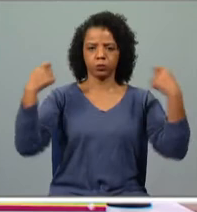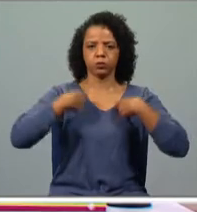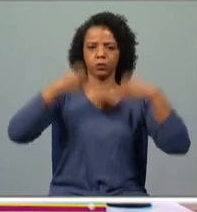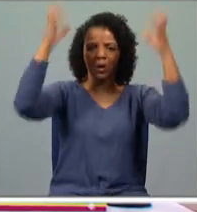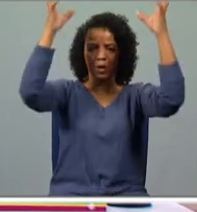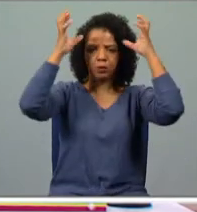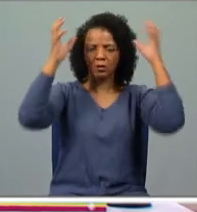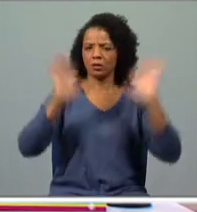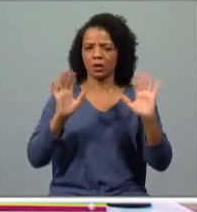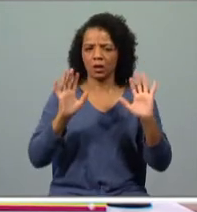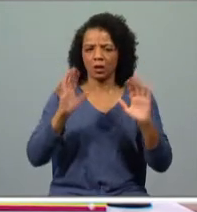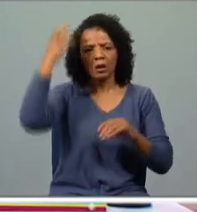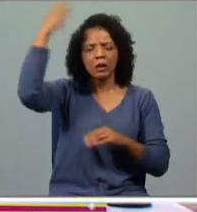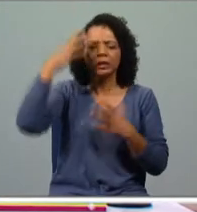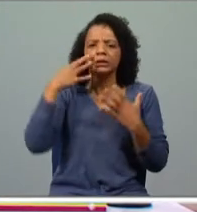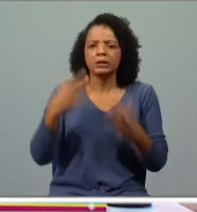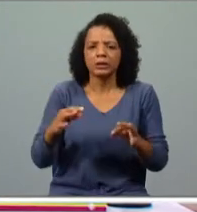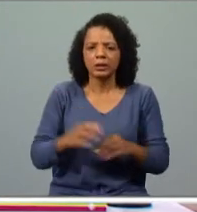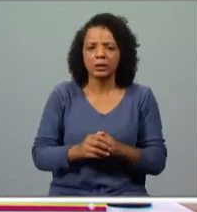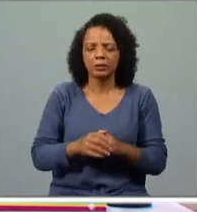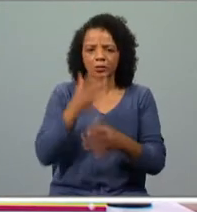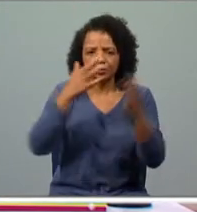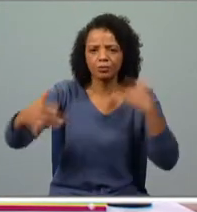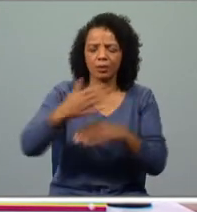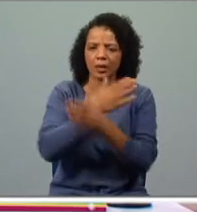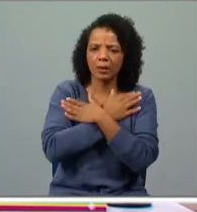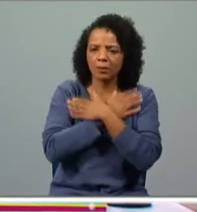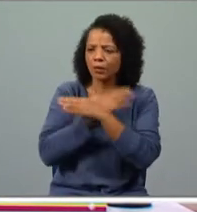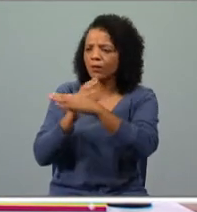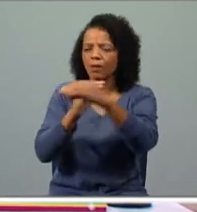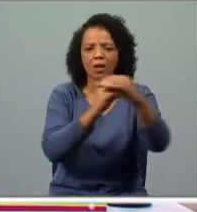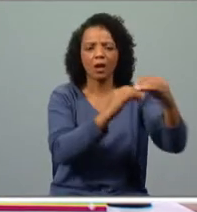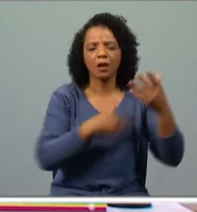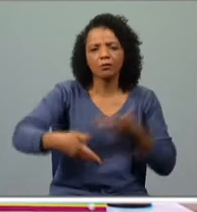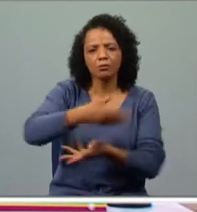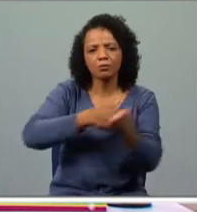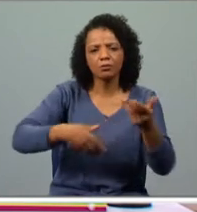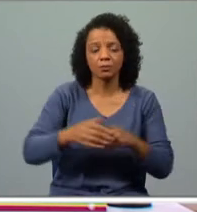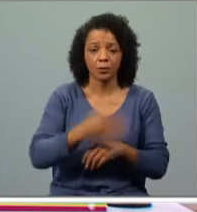não ele era um rei simples amigo do seu povo falava com todos gostava de andar a 不，他只是你的一個簡單的國王朋友與每個人交談的人都喜歡四處走動